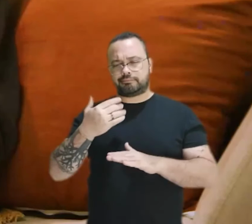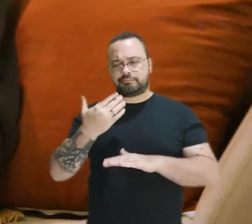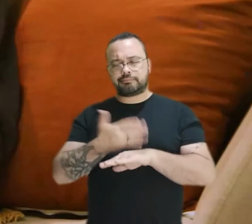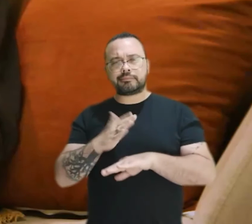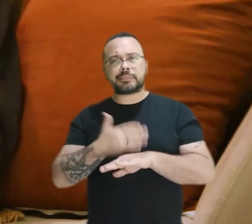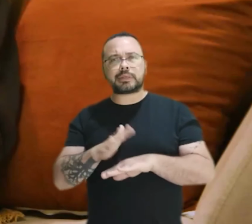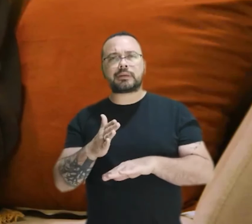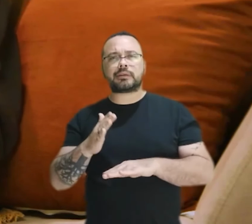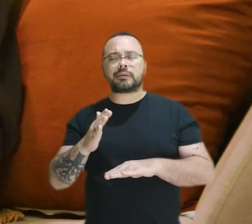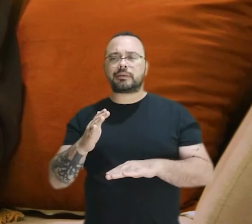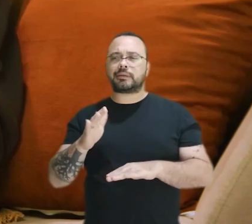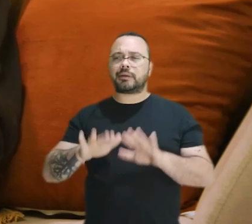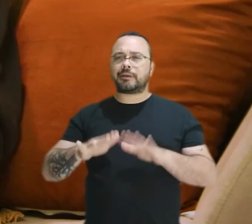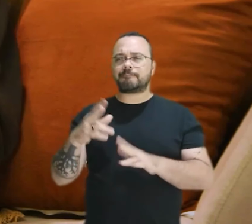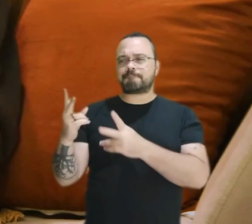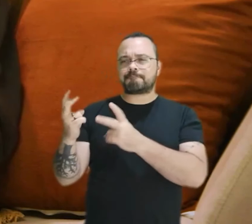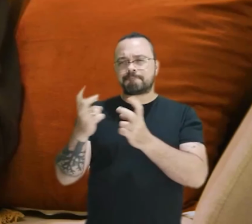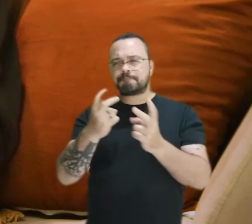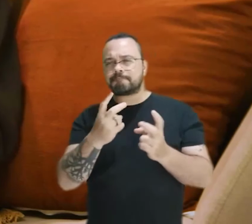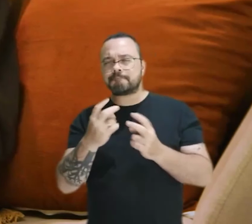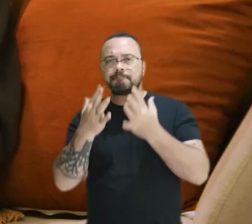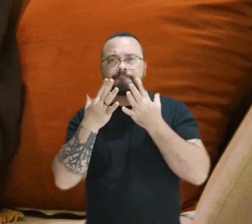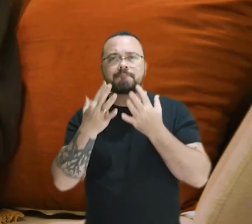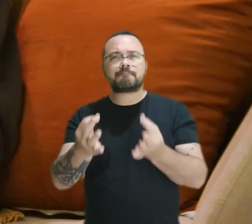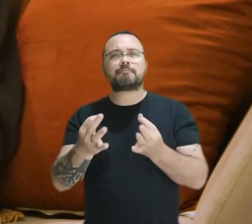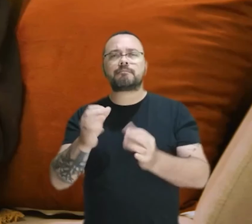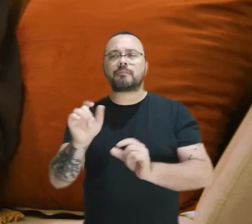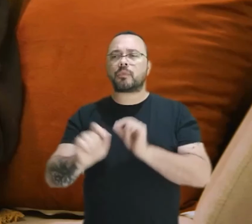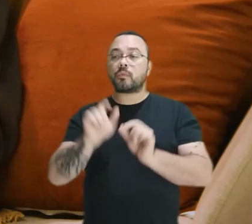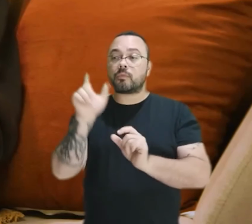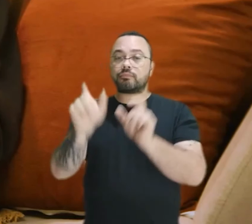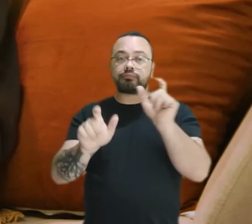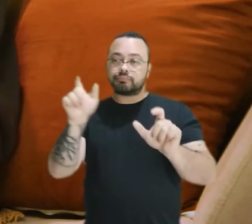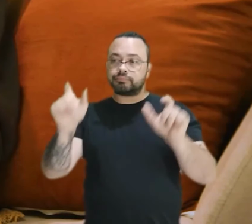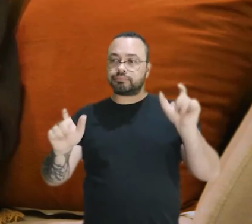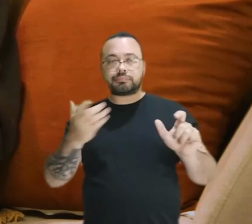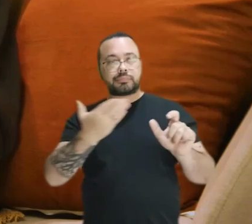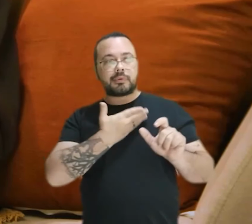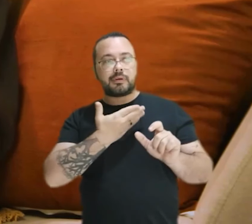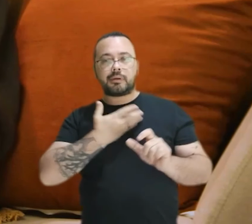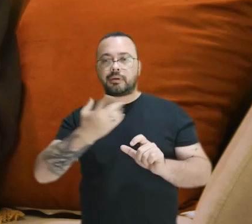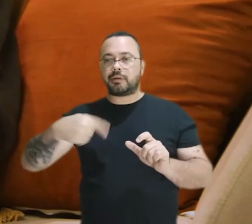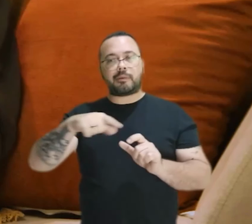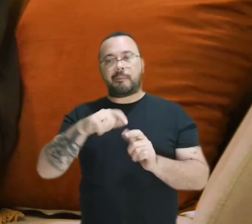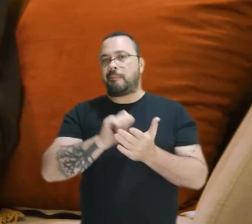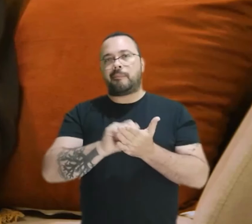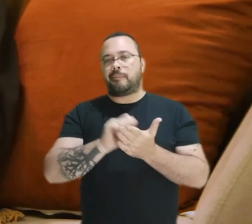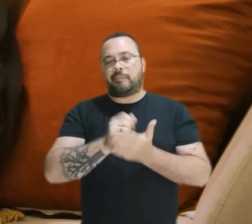é de ficar muito atenta às coisas que os meus amigos e amigas, que não são poetas, mas que,